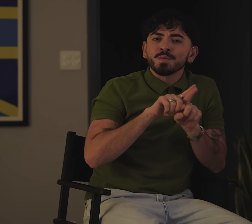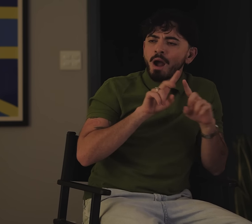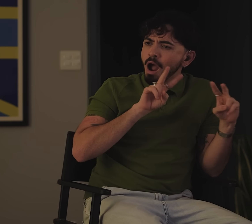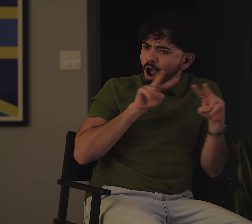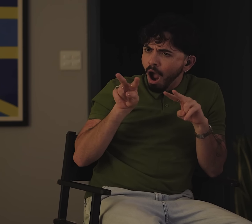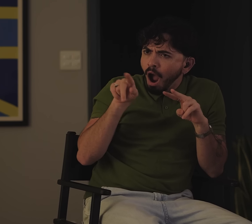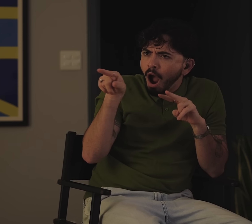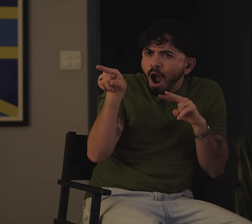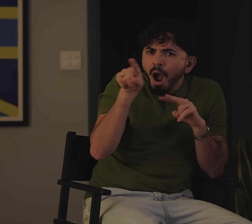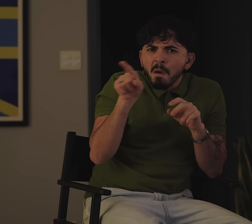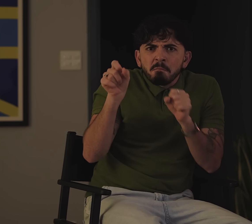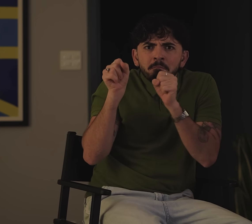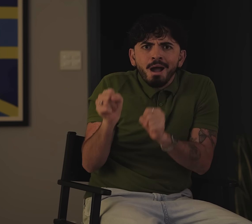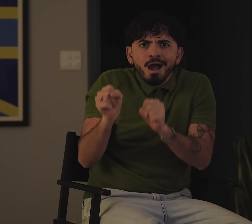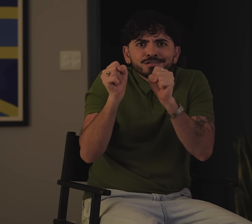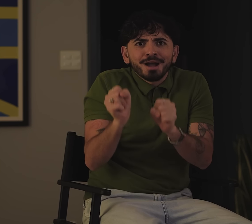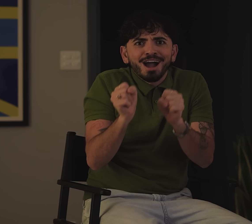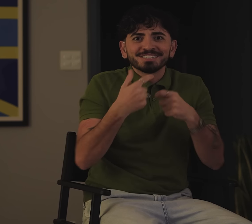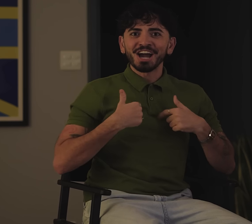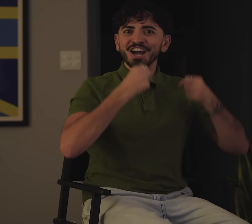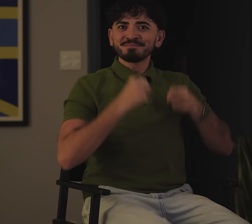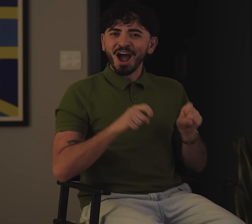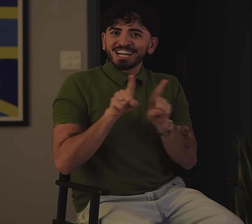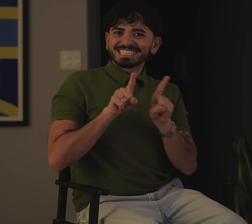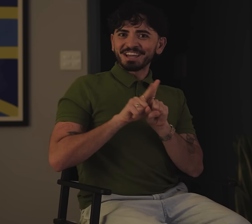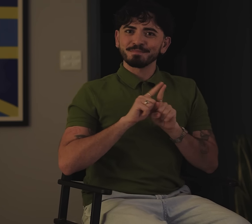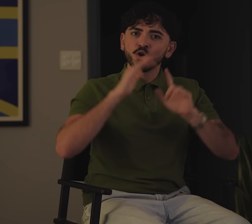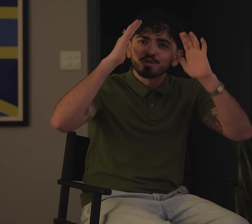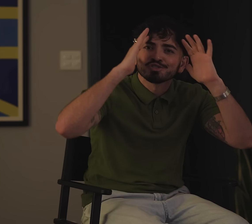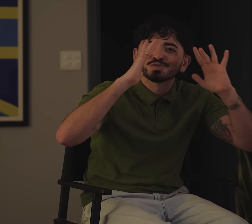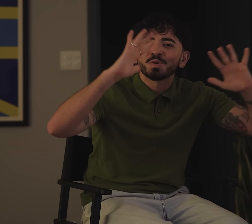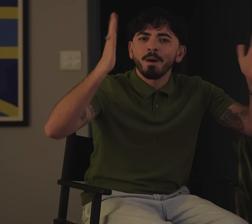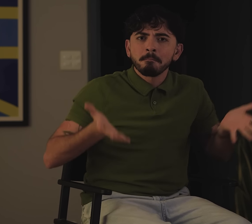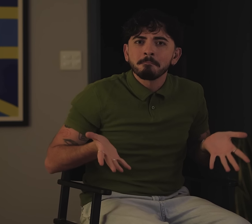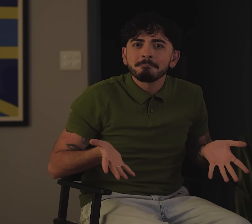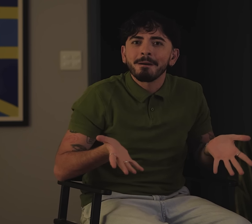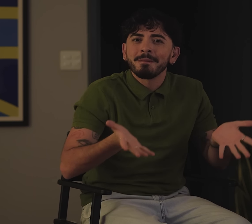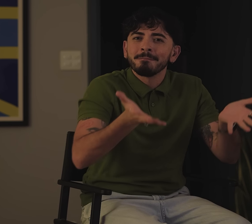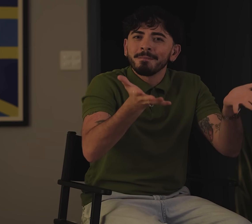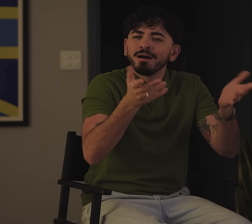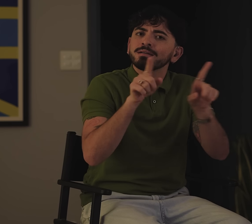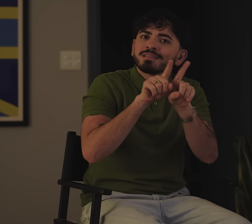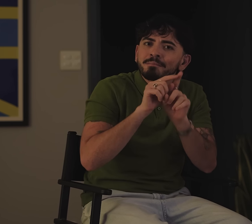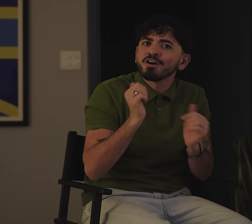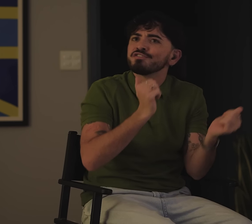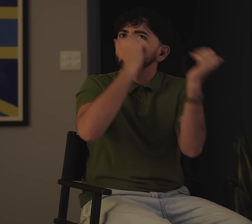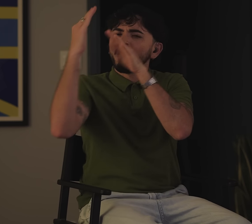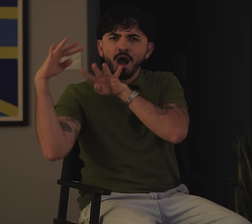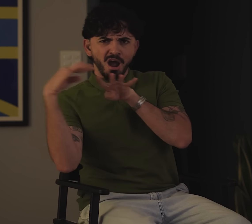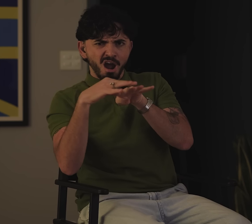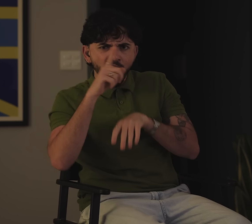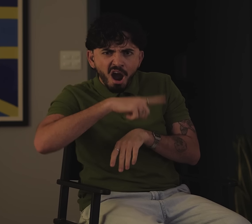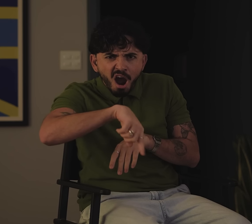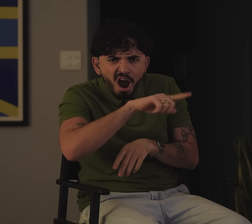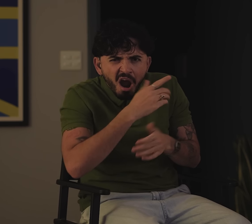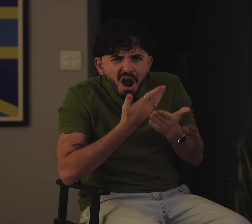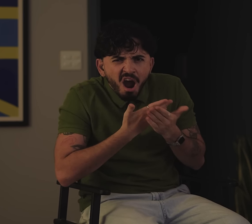pudessem olhar e pensar: “Eu também posso.” Que cada pessoa possa realizar o seu sonho. E, além disso, que a sociedade comece a reconhecer o povo surdo,